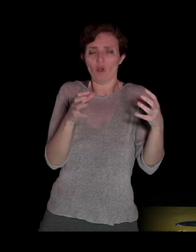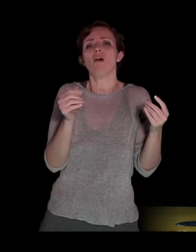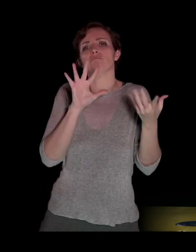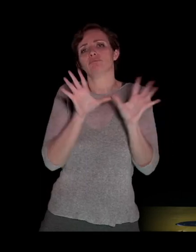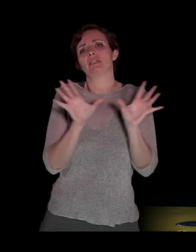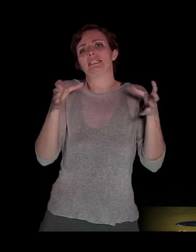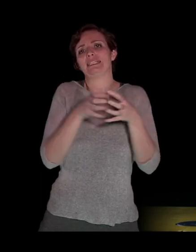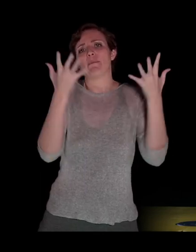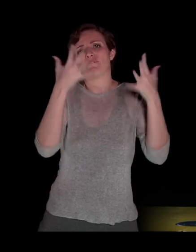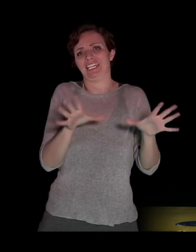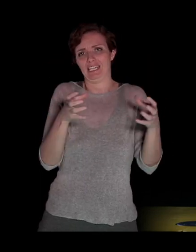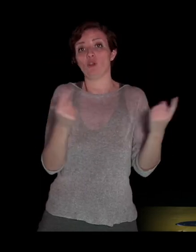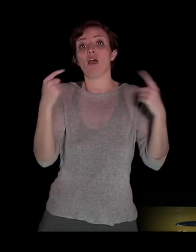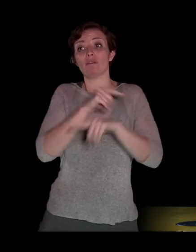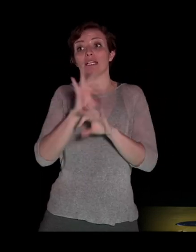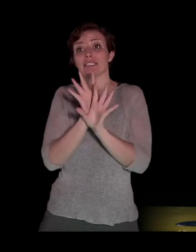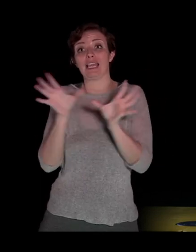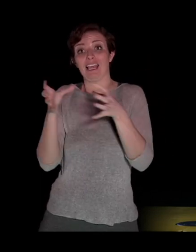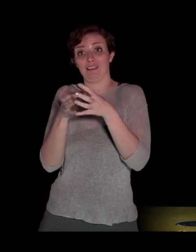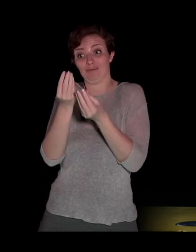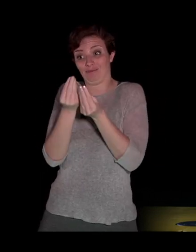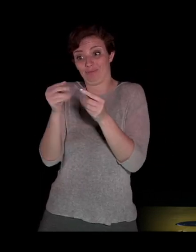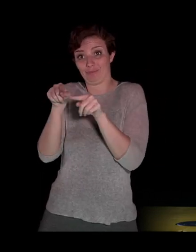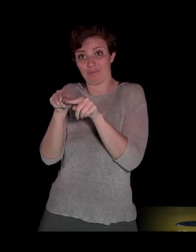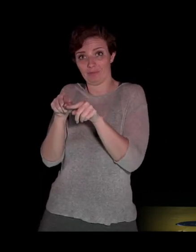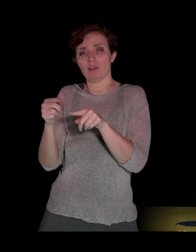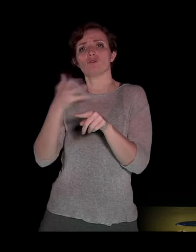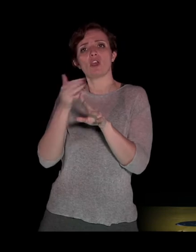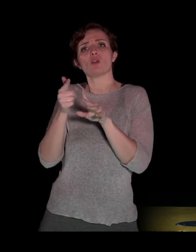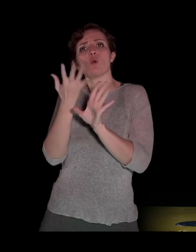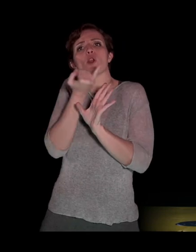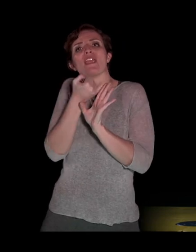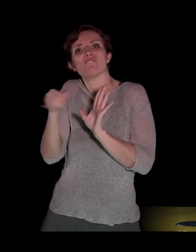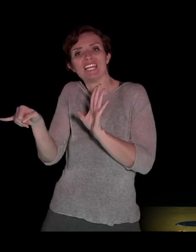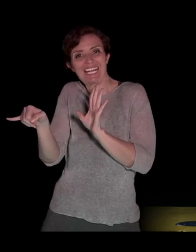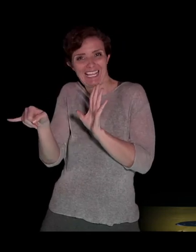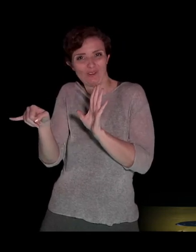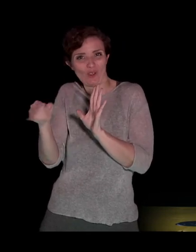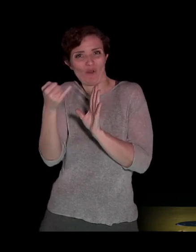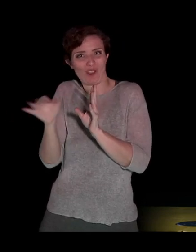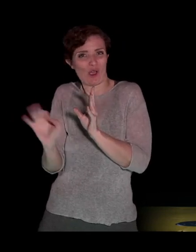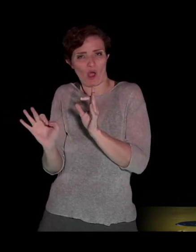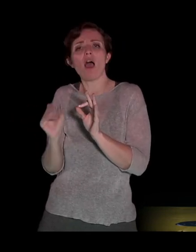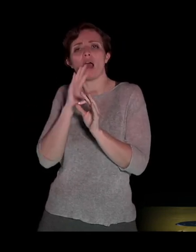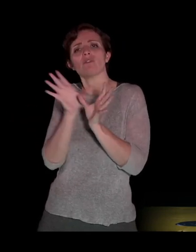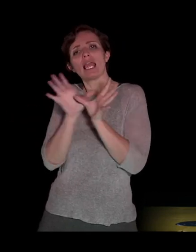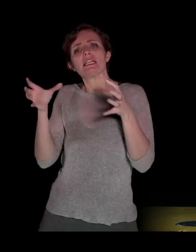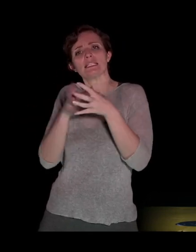Se invece l'insieme contiene un numero infinito di elementi, parleremo di 'insieme infinito'.